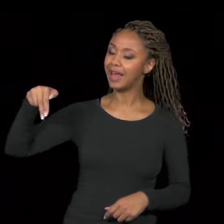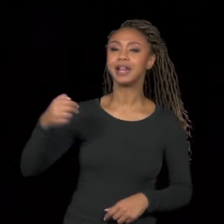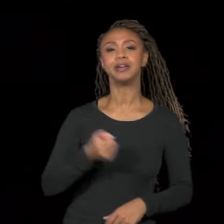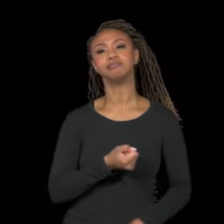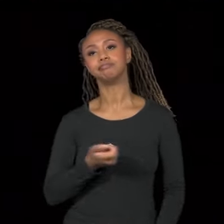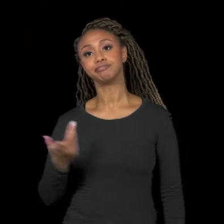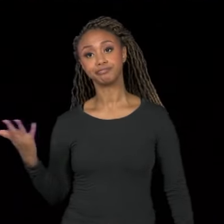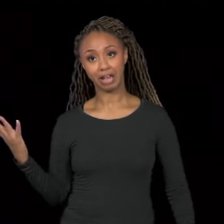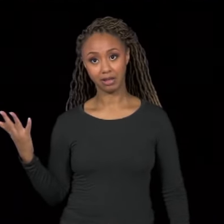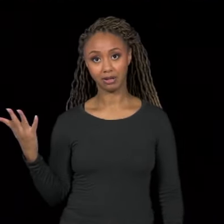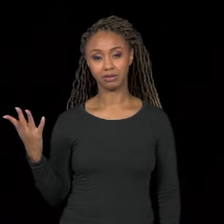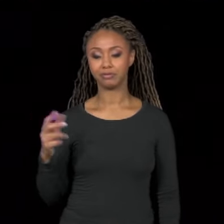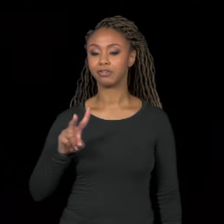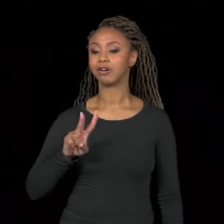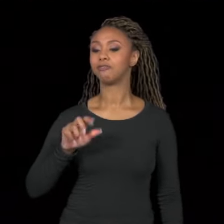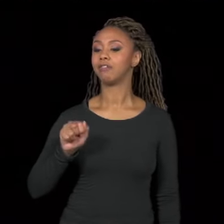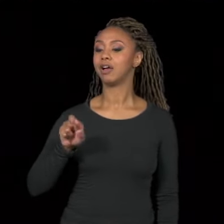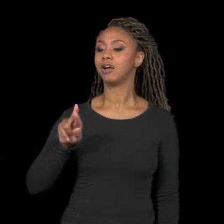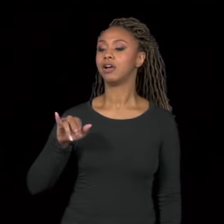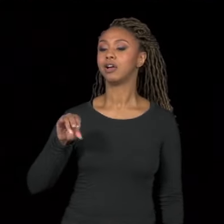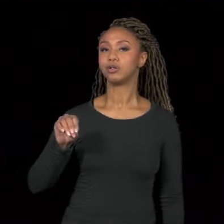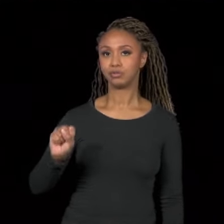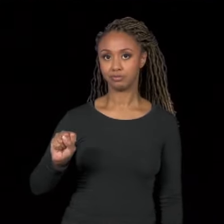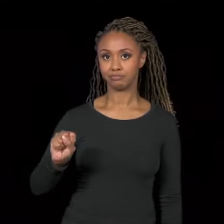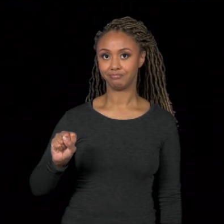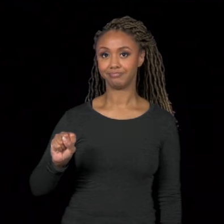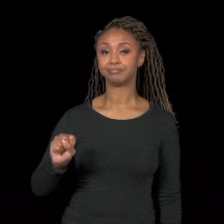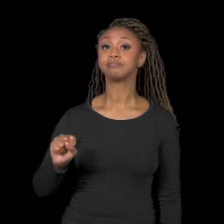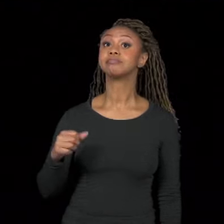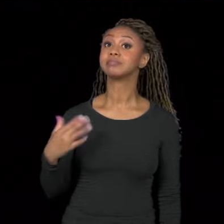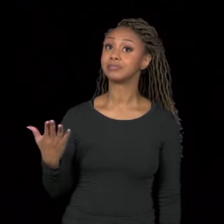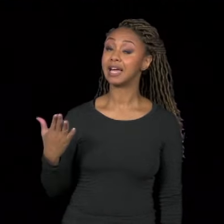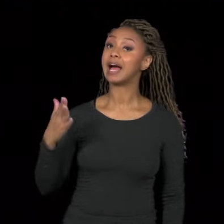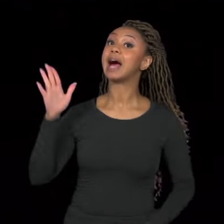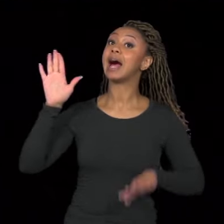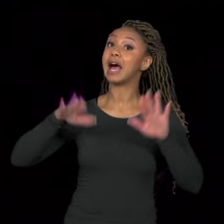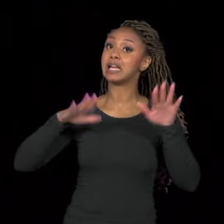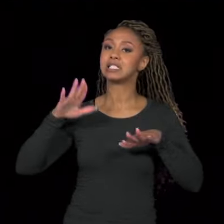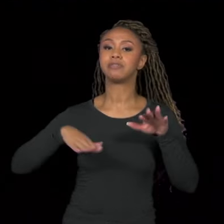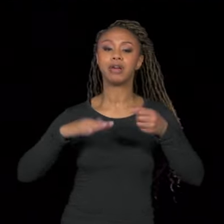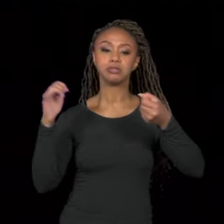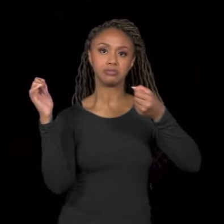ESSA IMPLEMENTAÇÃO PROVAVELMENTE O BANCO DE DADOS, O SISTEMA GERENCIADOR DE BANCO DE DADOS